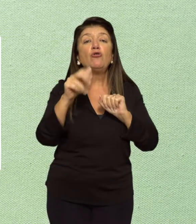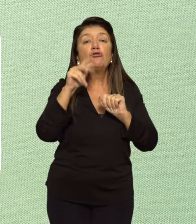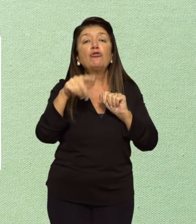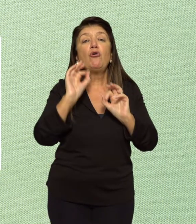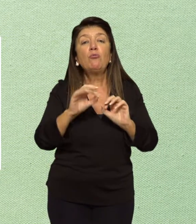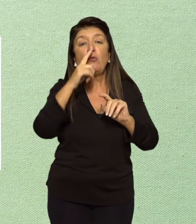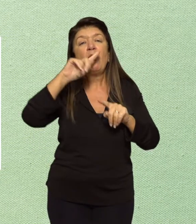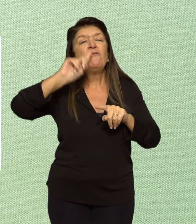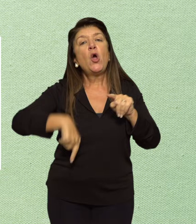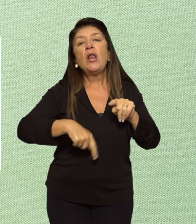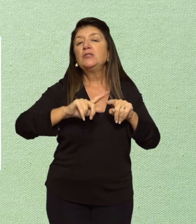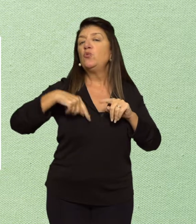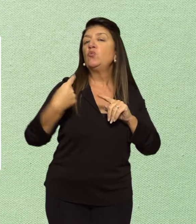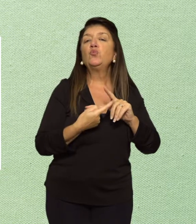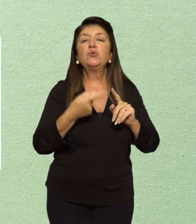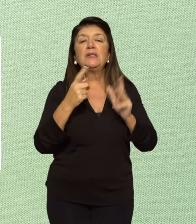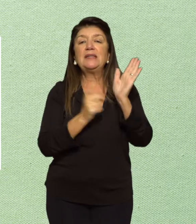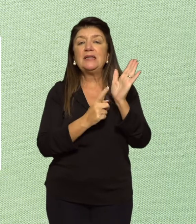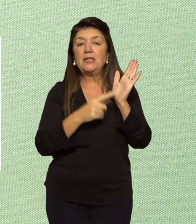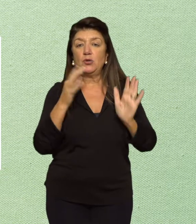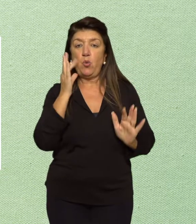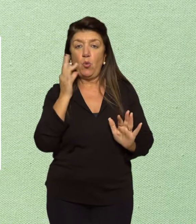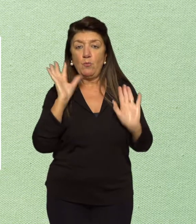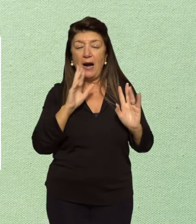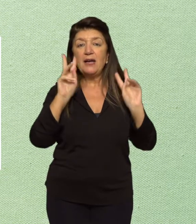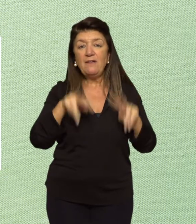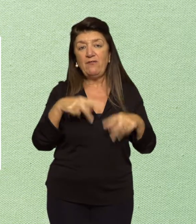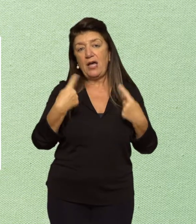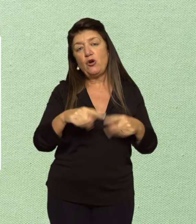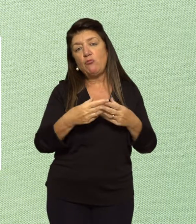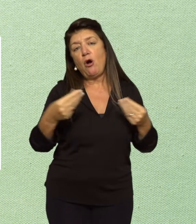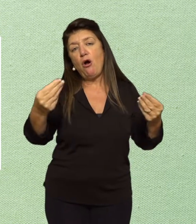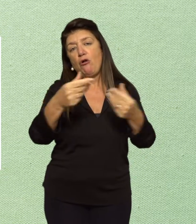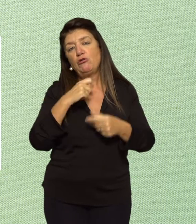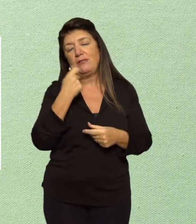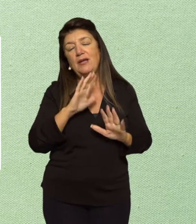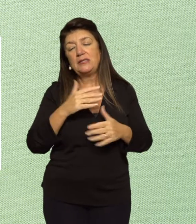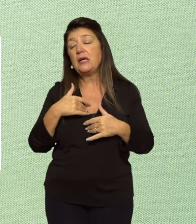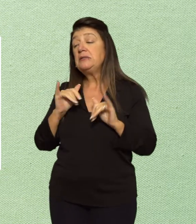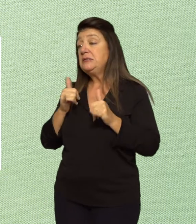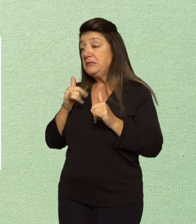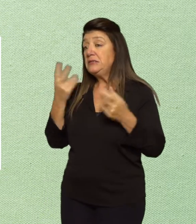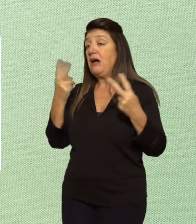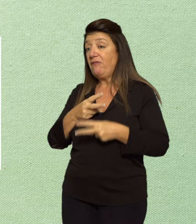è molto interessante. - Sì, effettivamente informandomi per il podcast o comunque insomma